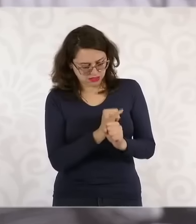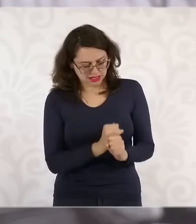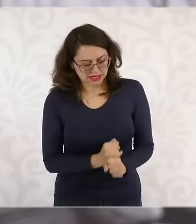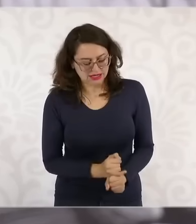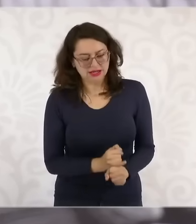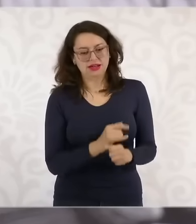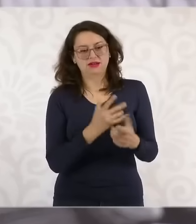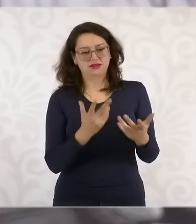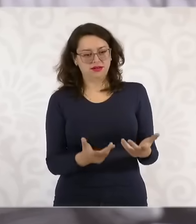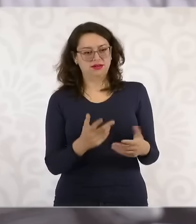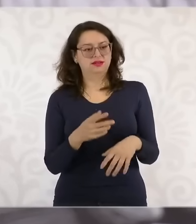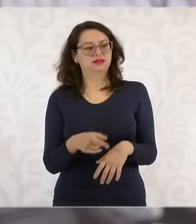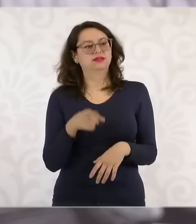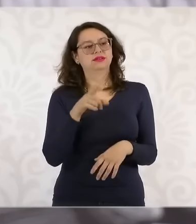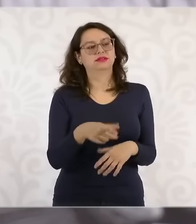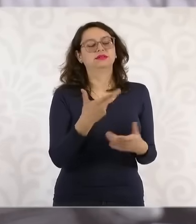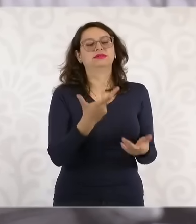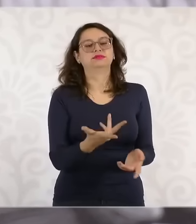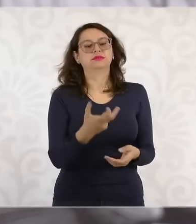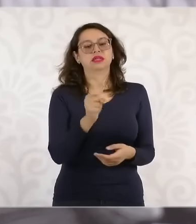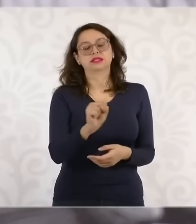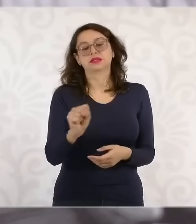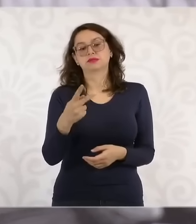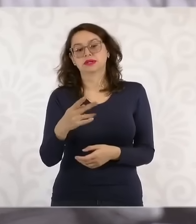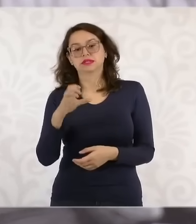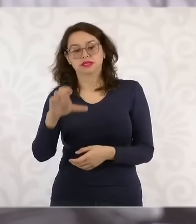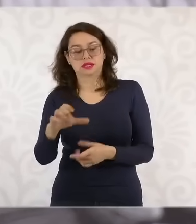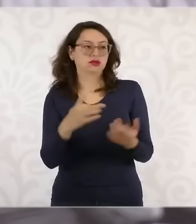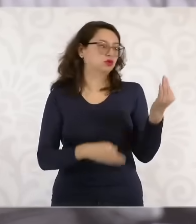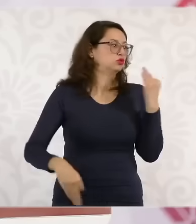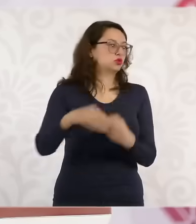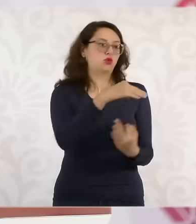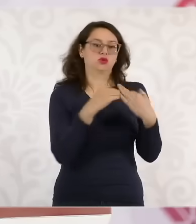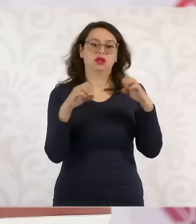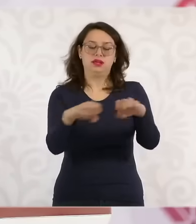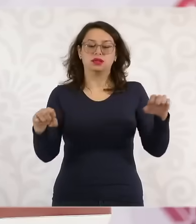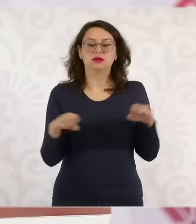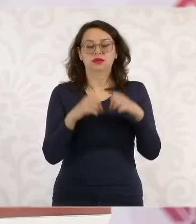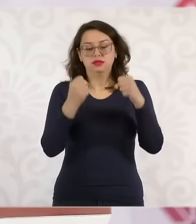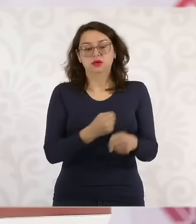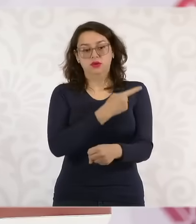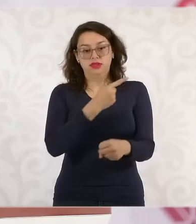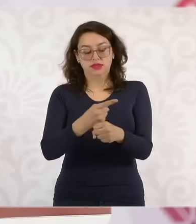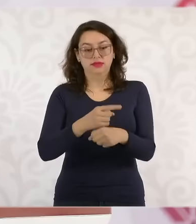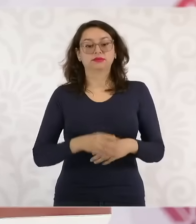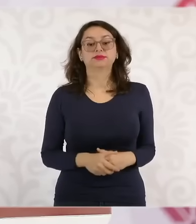muy bien la Secretaría de Seguridad y Protección Ciudadana y todo el Gabinete de Seguridad. Pero la